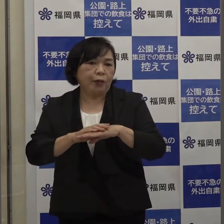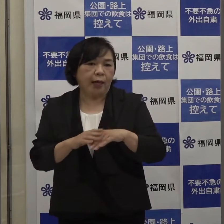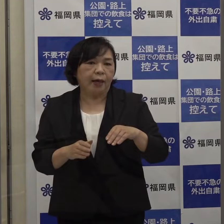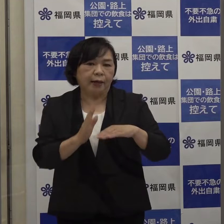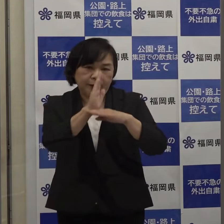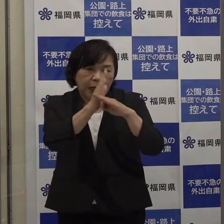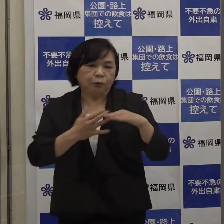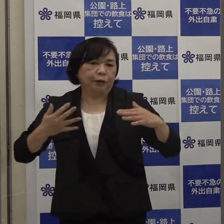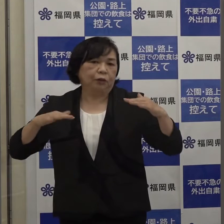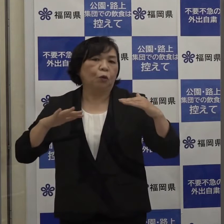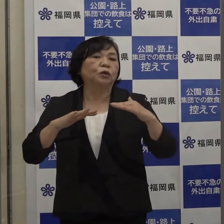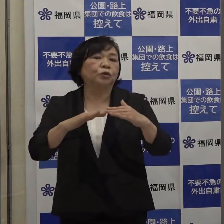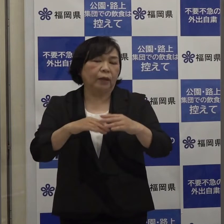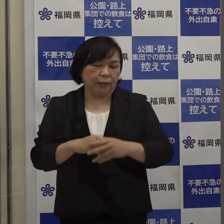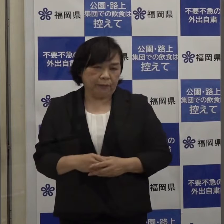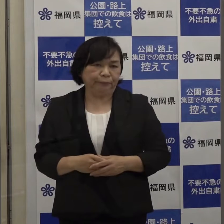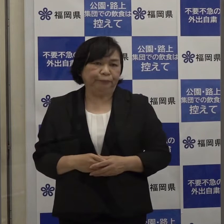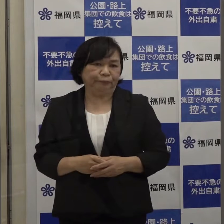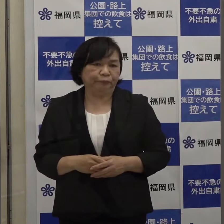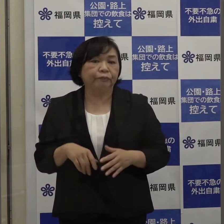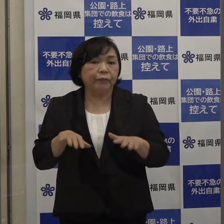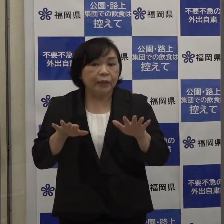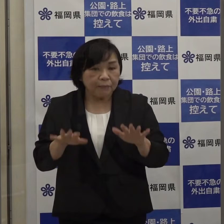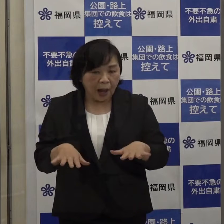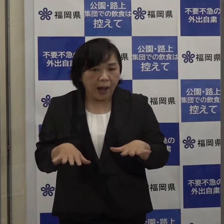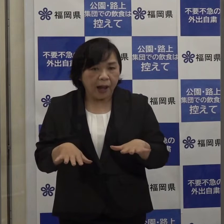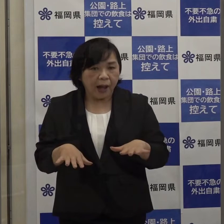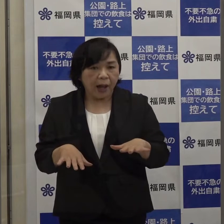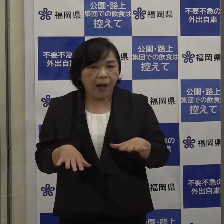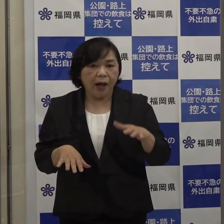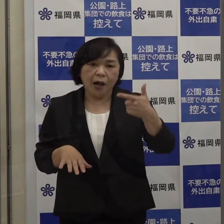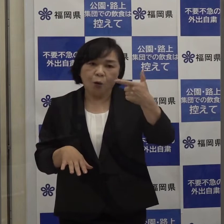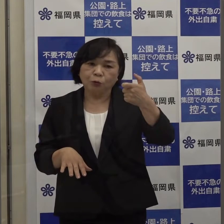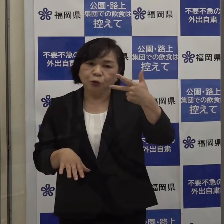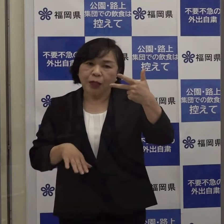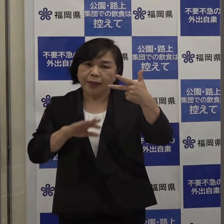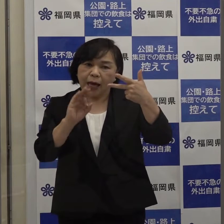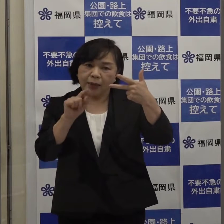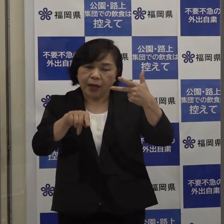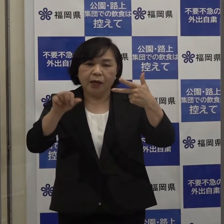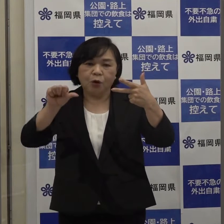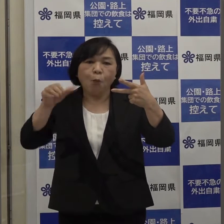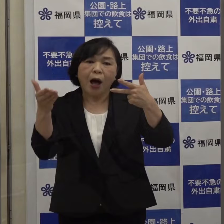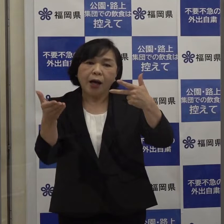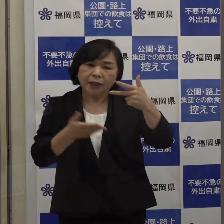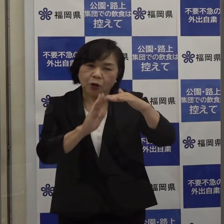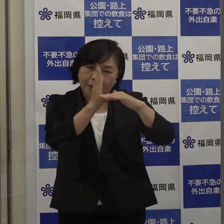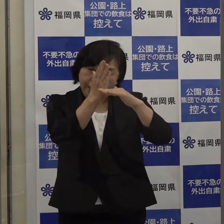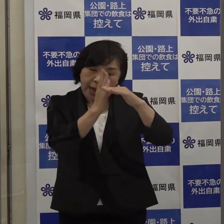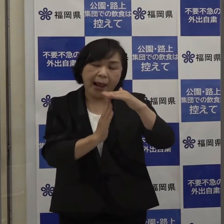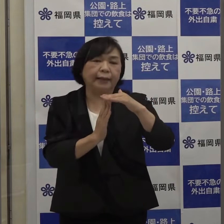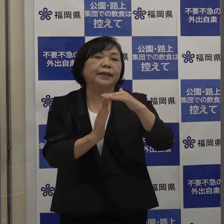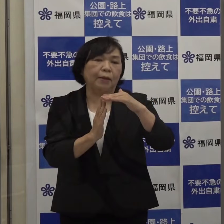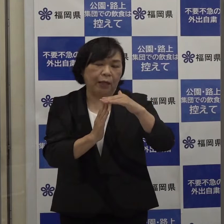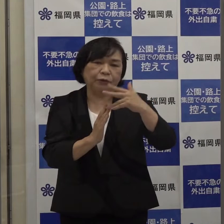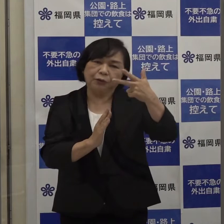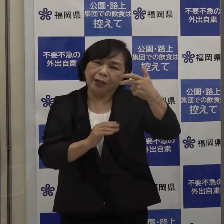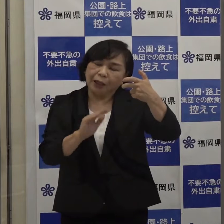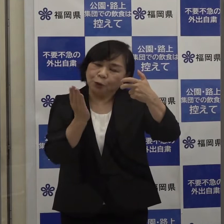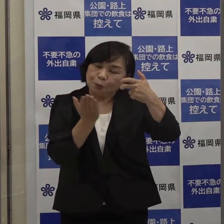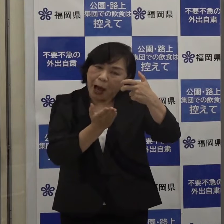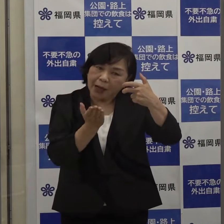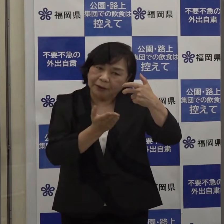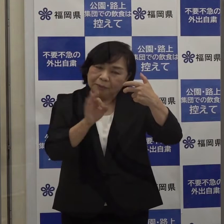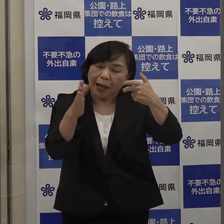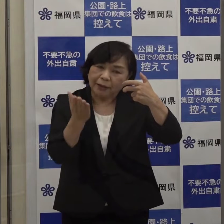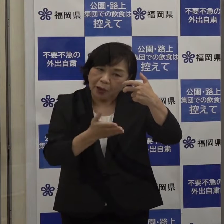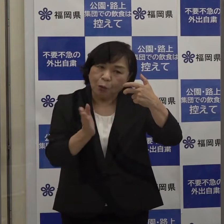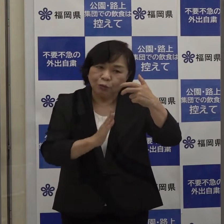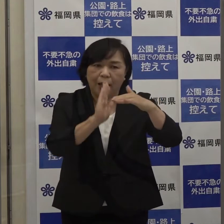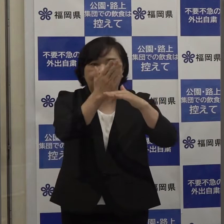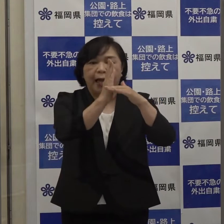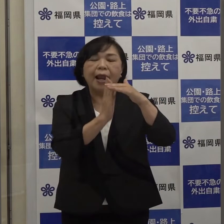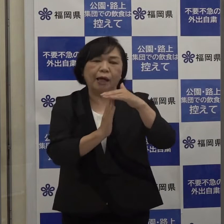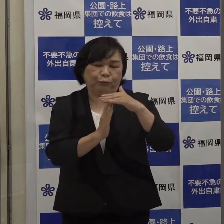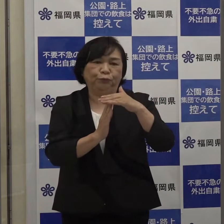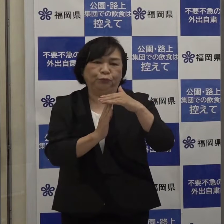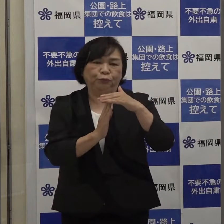県庁では ５月１４日の時点で６７．５％の削減しており ７割近い削減を果たしています